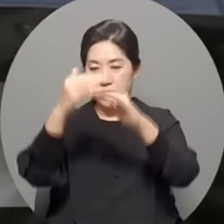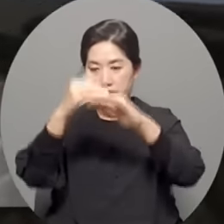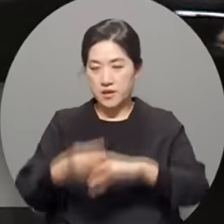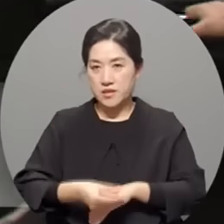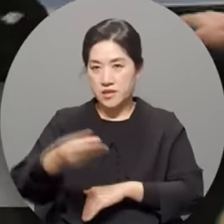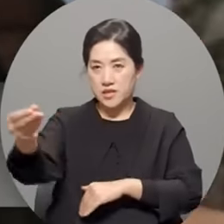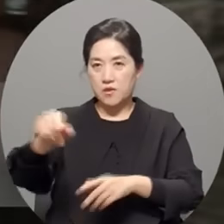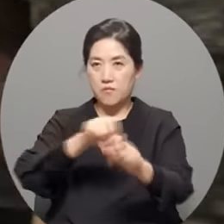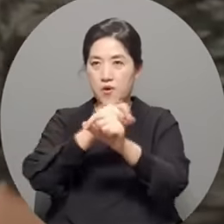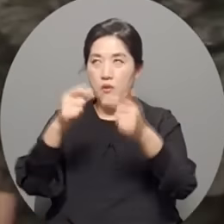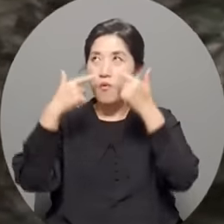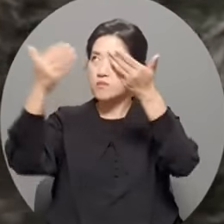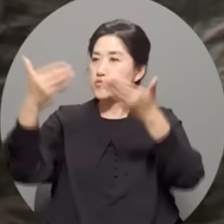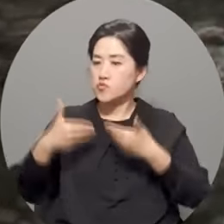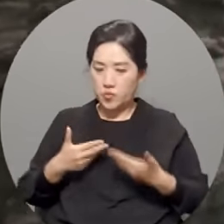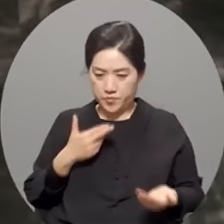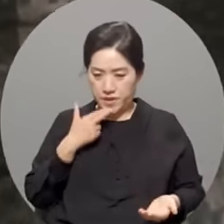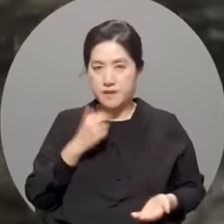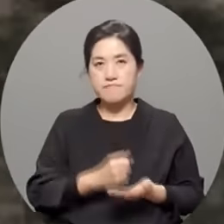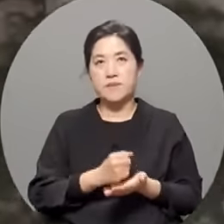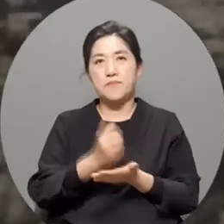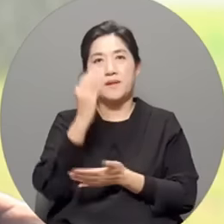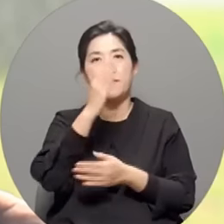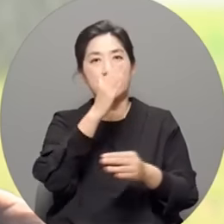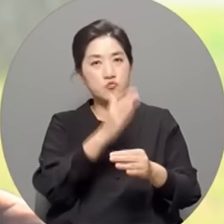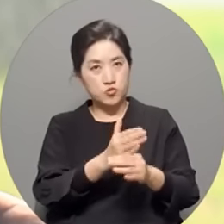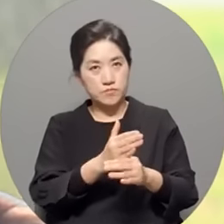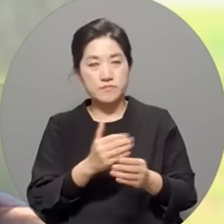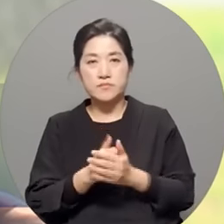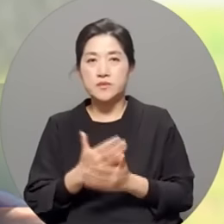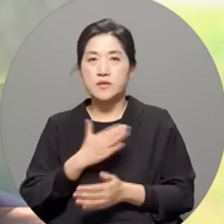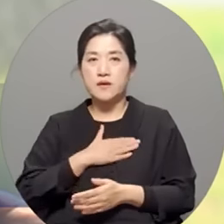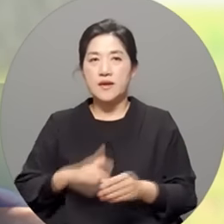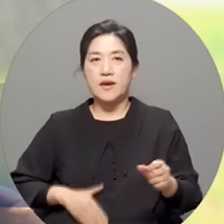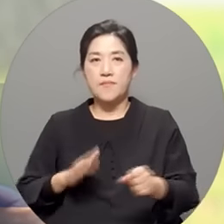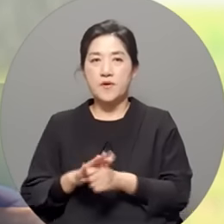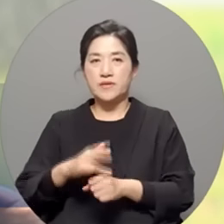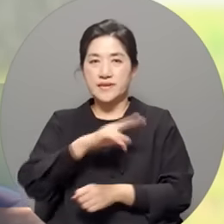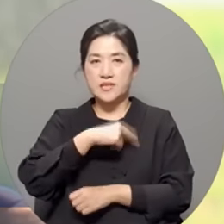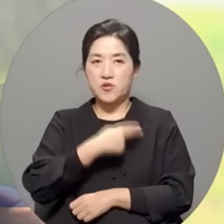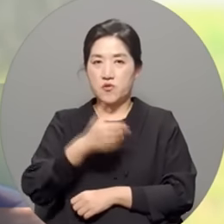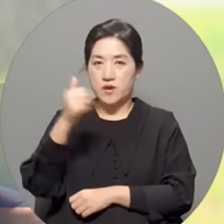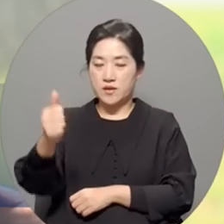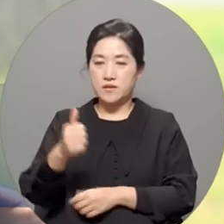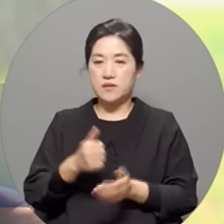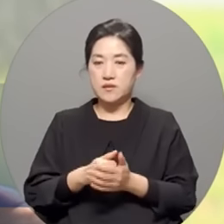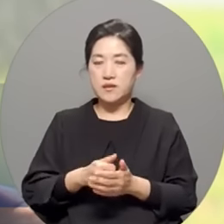박 대령은 김계환 해병대 사령관으로부터 사건 이첩 보류에 대한 명확한 지시를 받지